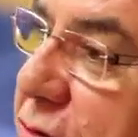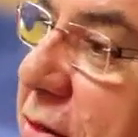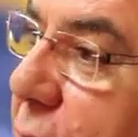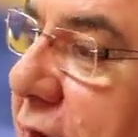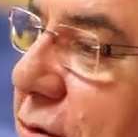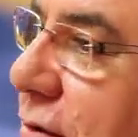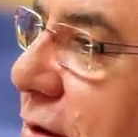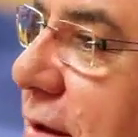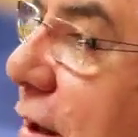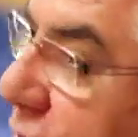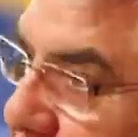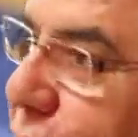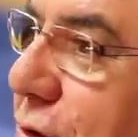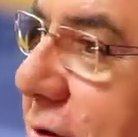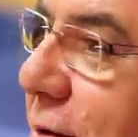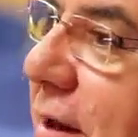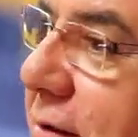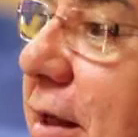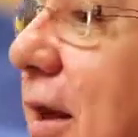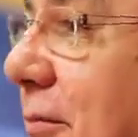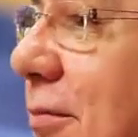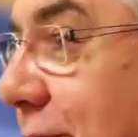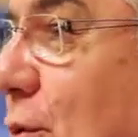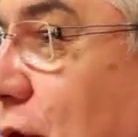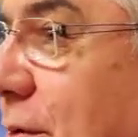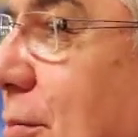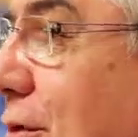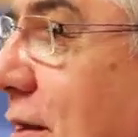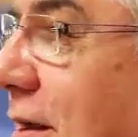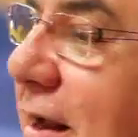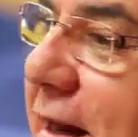pero son 10 casos que no han sido noticia y que curiosamente muchos de ellos